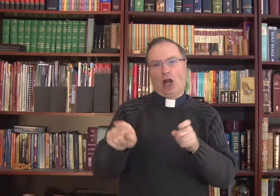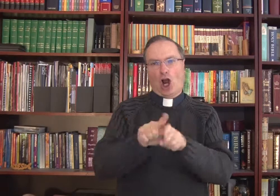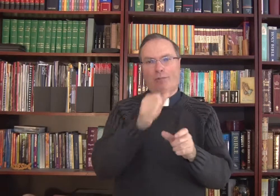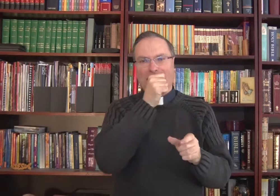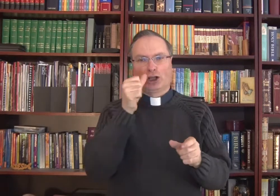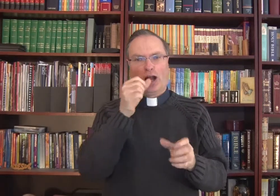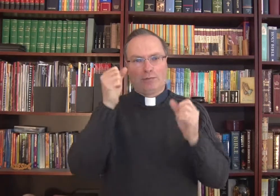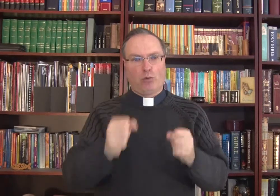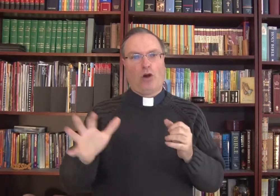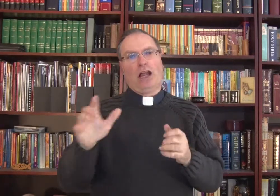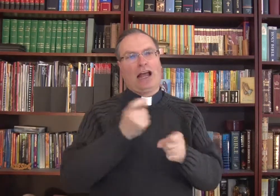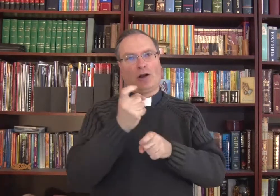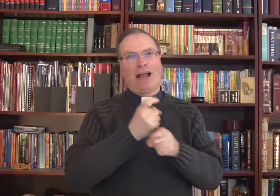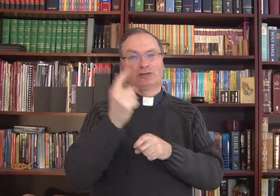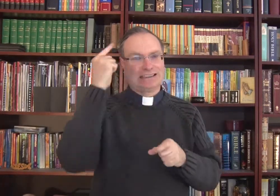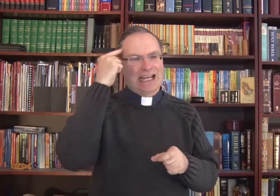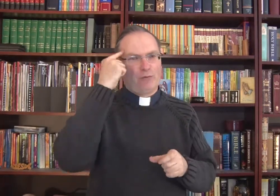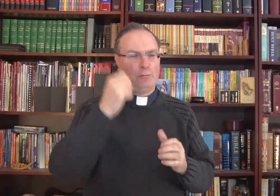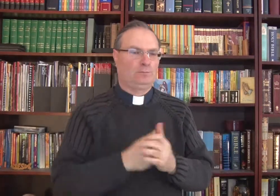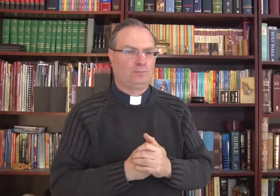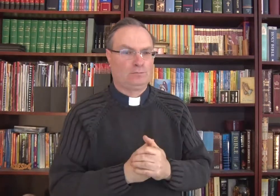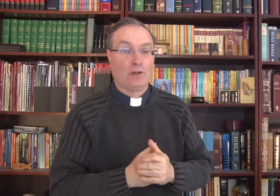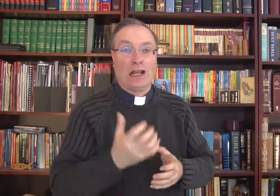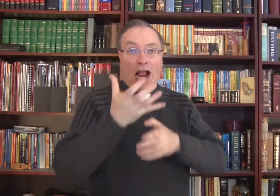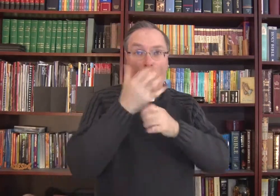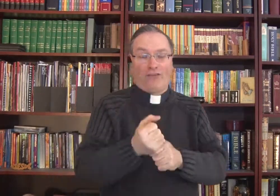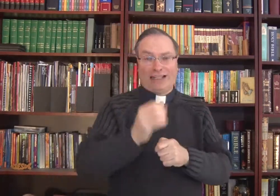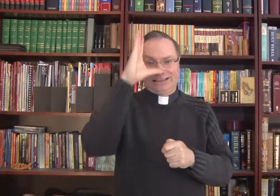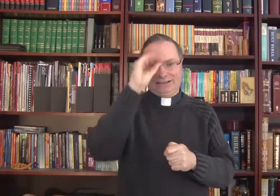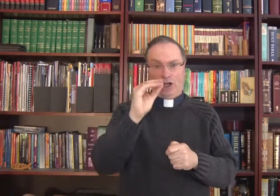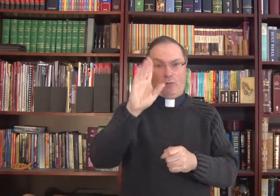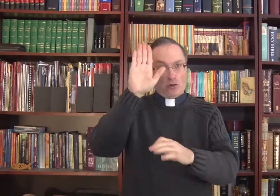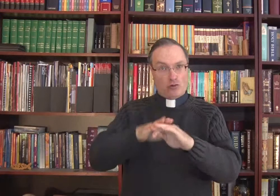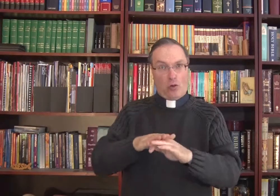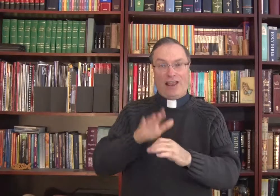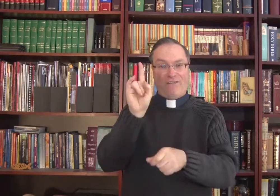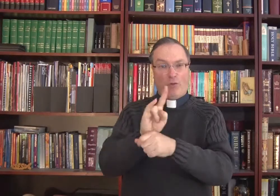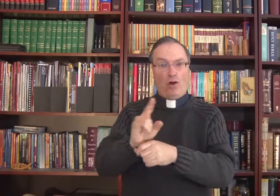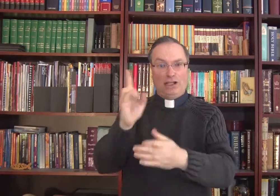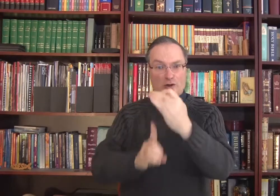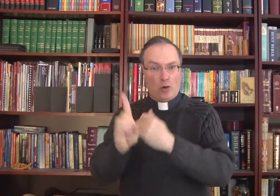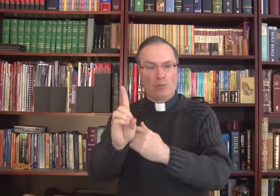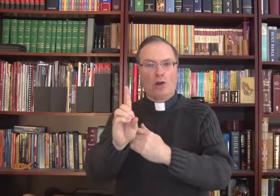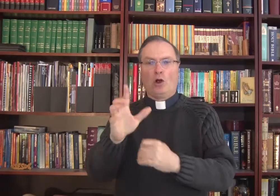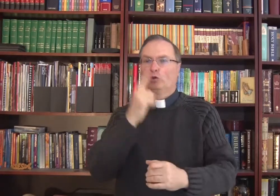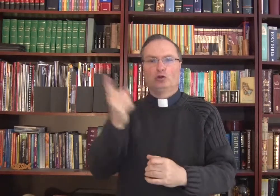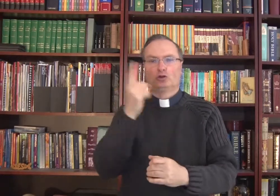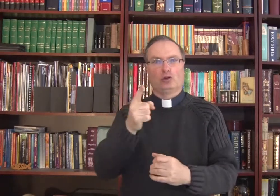comme les drogues qui puissent endommager le cerveau. La confiance des hommes aux faux dieux avait toujours